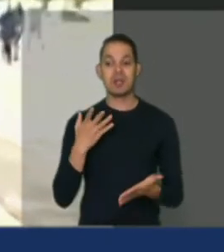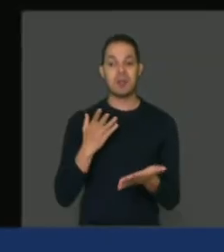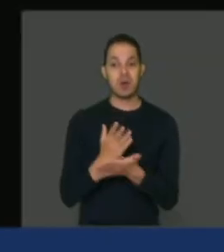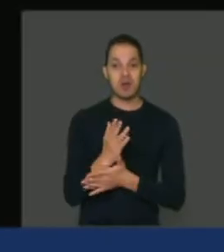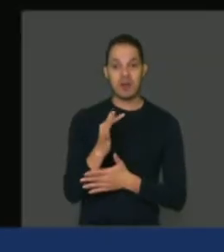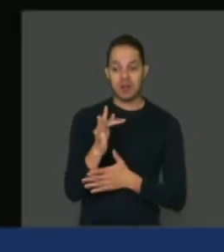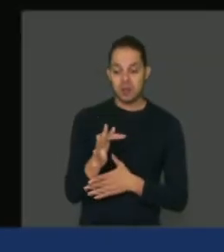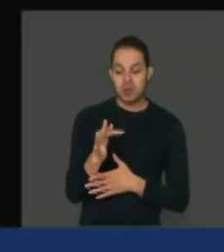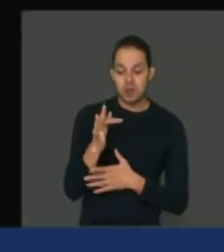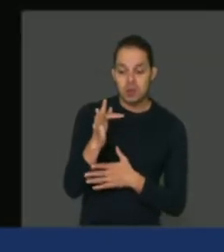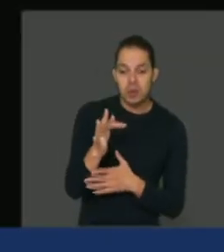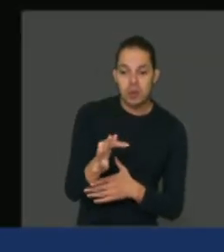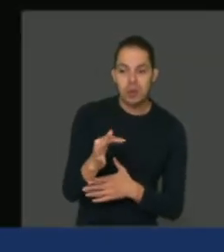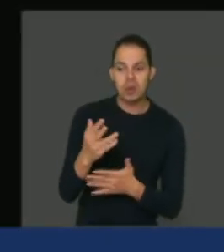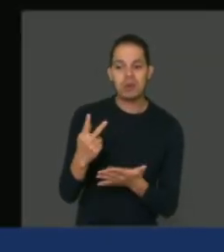BEM PRÓXIMO, SE DESTRUIRA OS MECANISMOS FINANCIADORES E